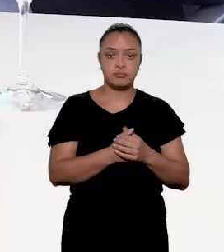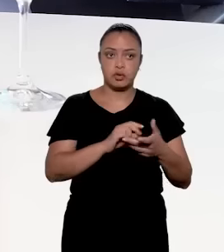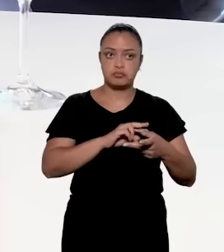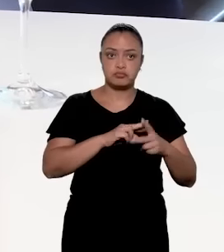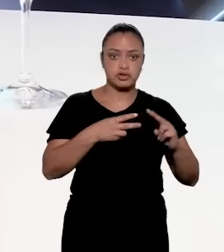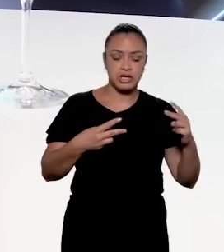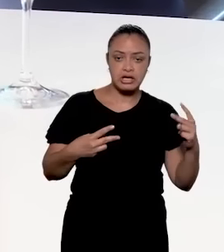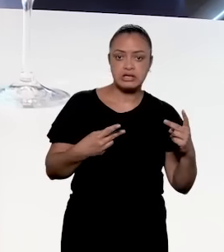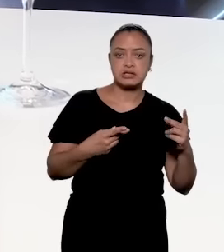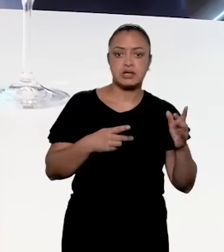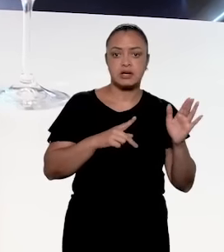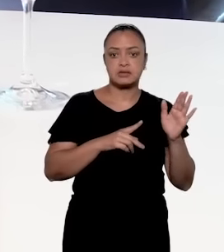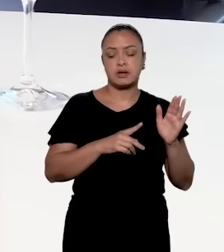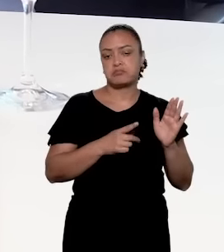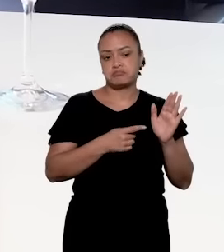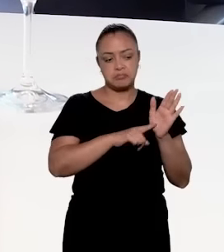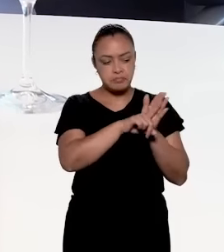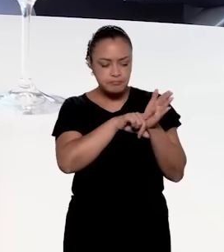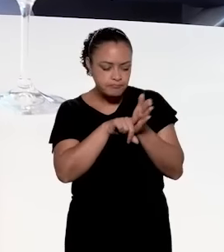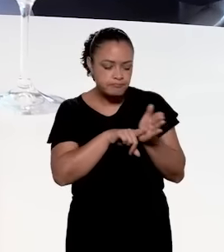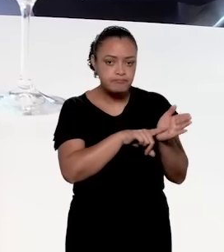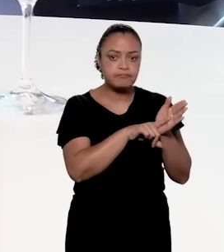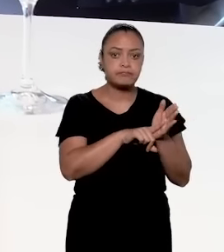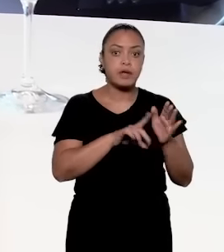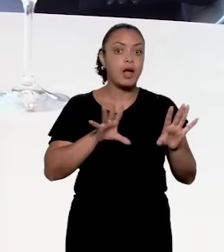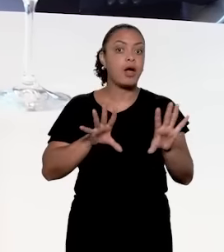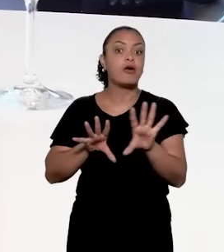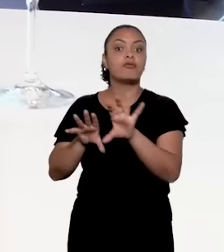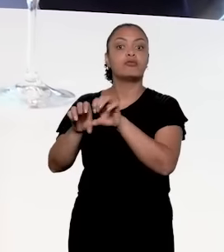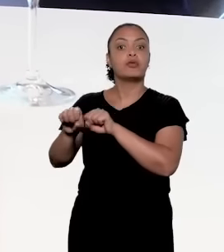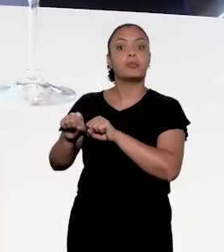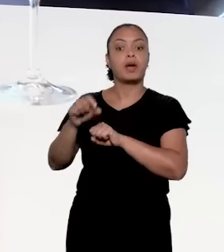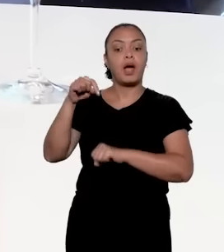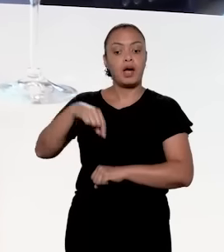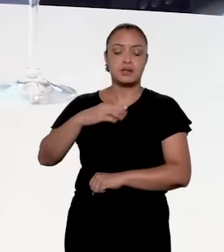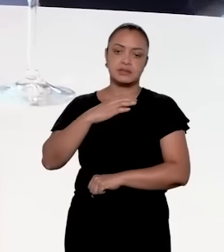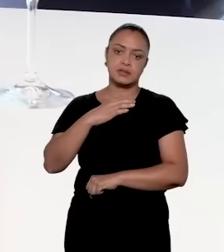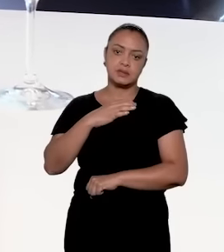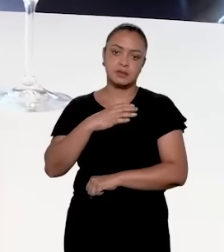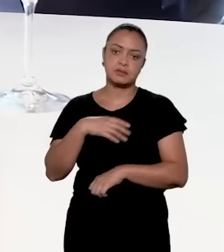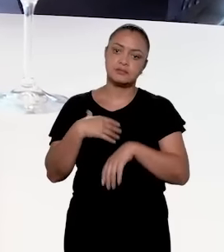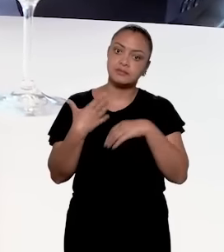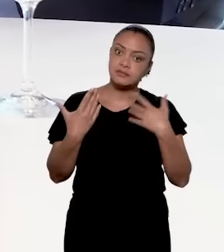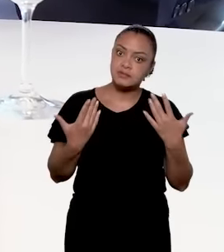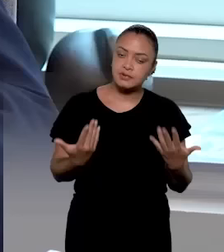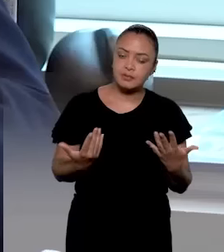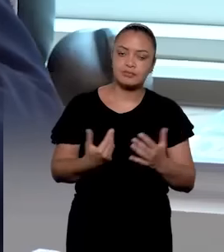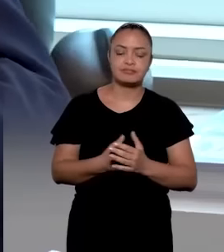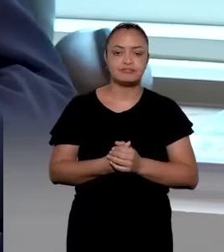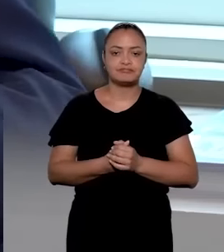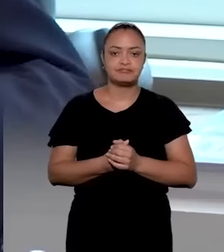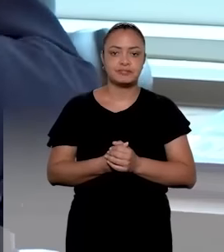um geneticista, um biólogo que é formado numa universidade urbana. Portanto, se não houver a